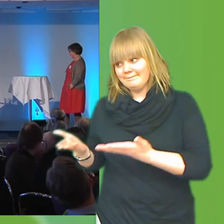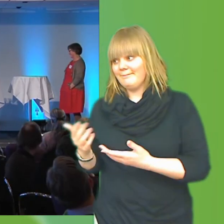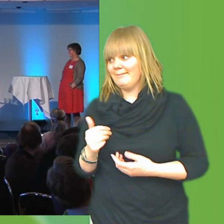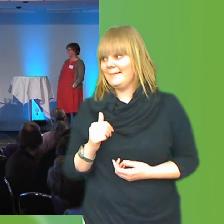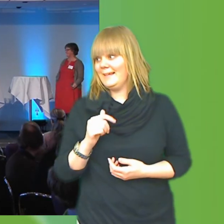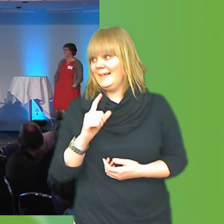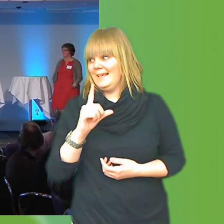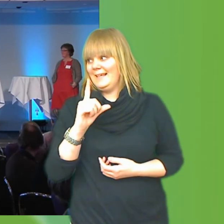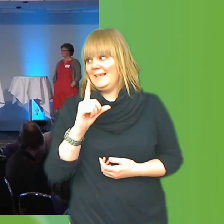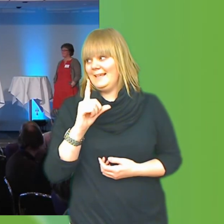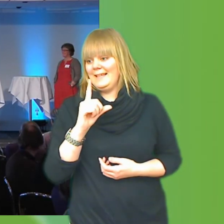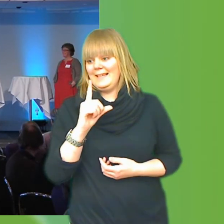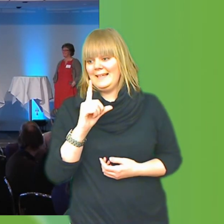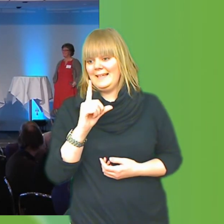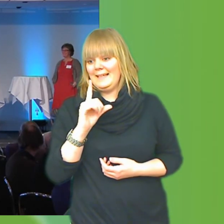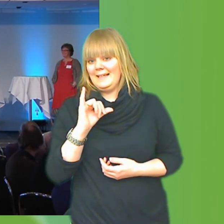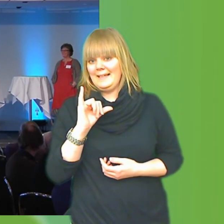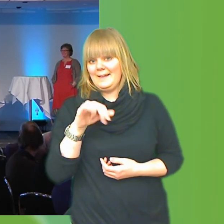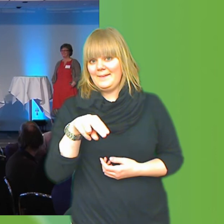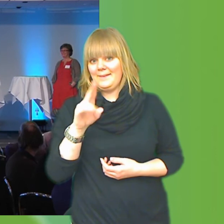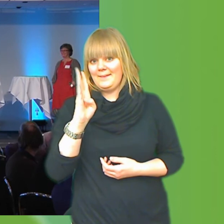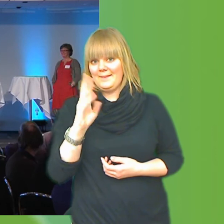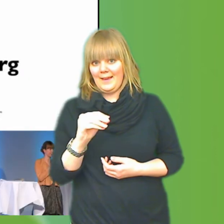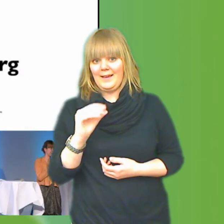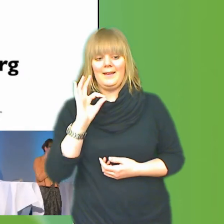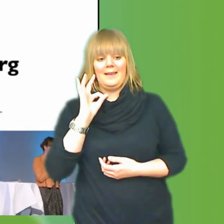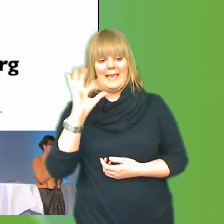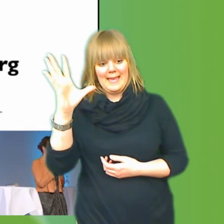Det är fantastiskt att vara här idag. Hjärtat bultar när jag ser er.